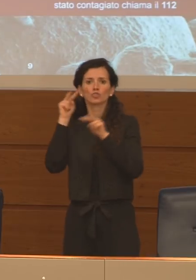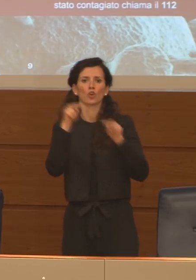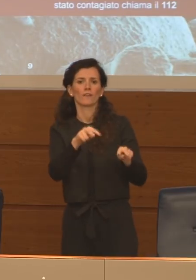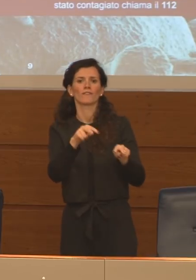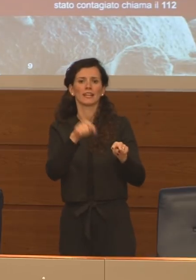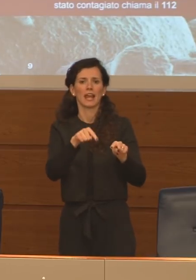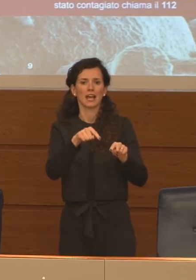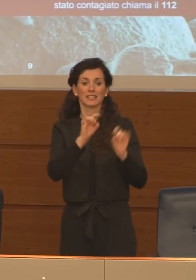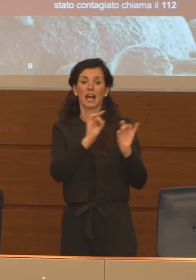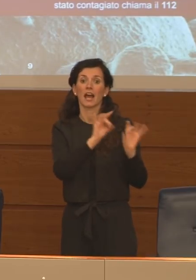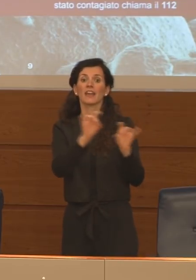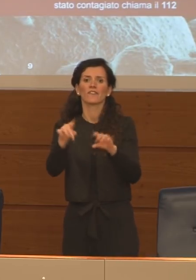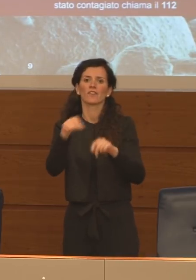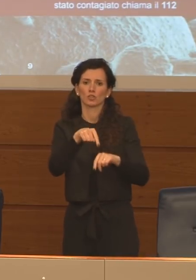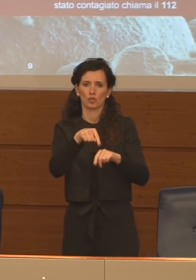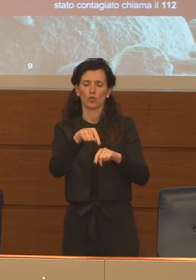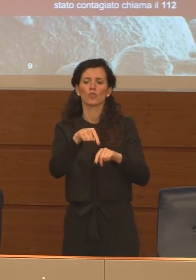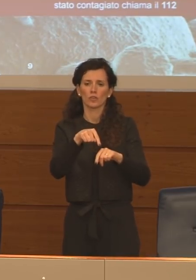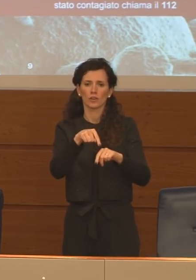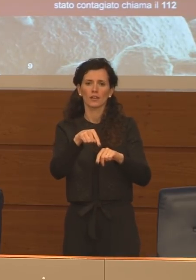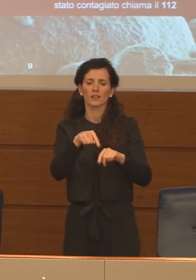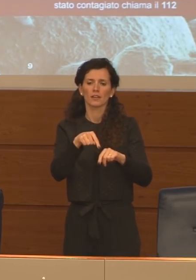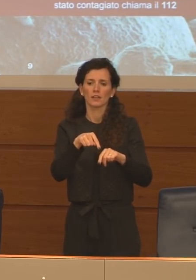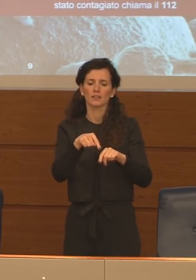di questa infezione ovviamente con la preziosa e